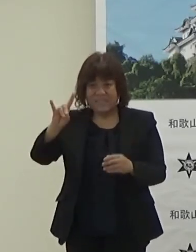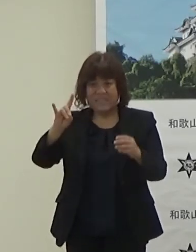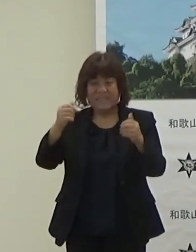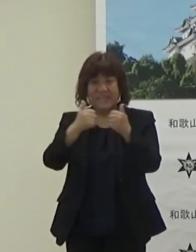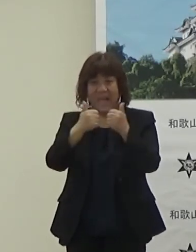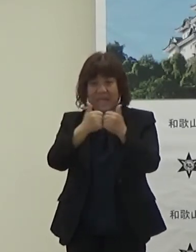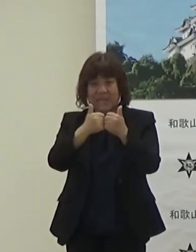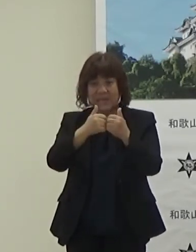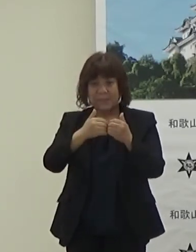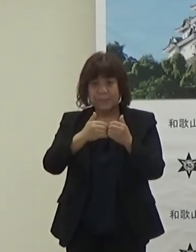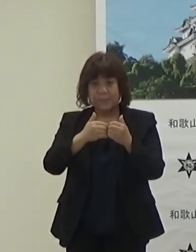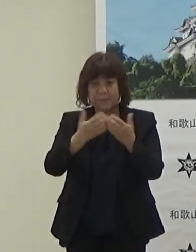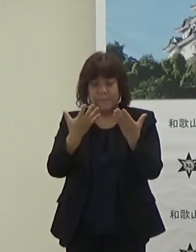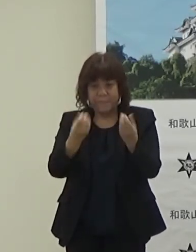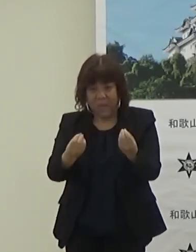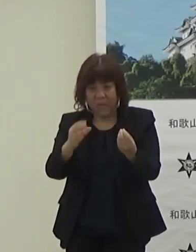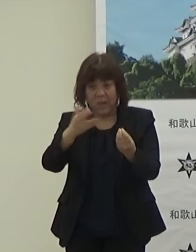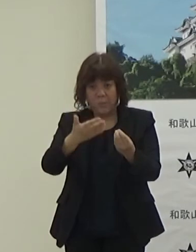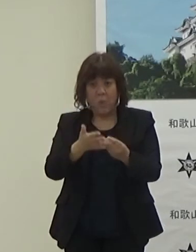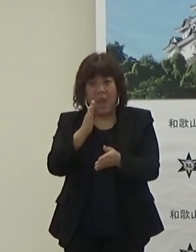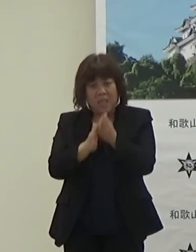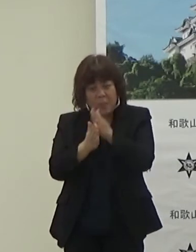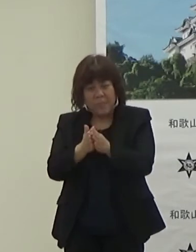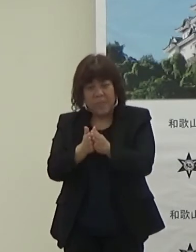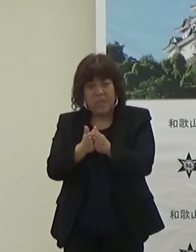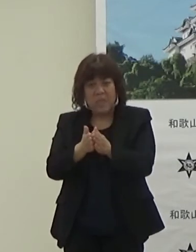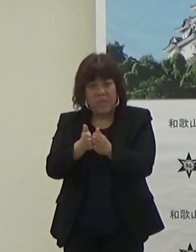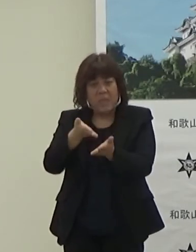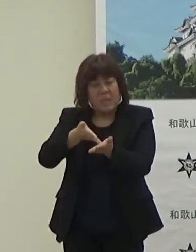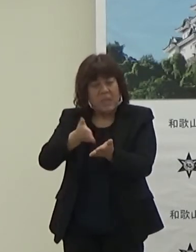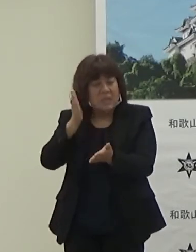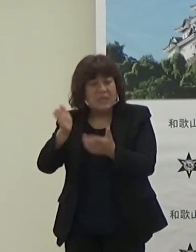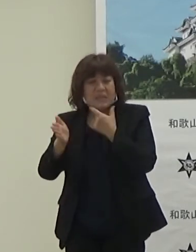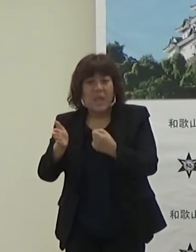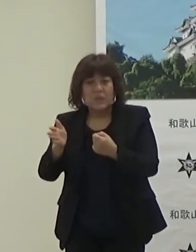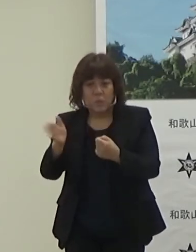その受け止めを改めてもう一度 聞かせていただきたいのとあと今後の手続きですね